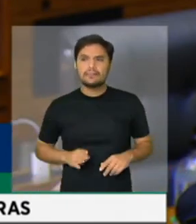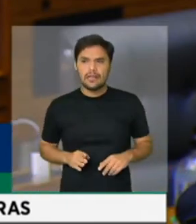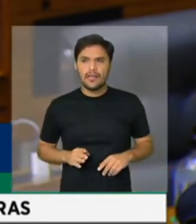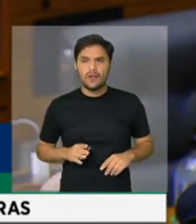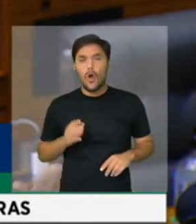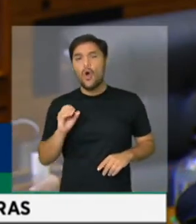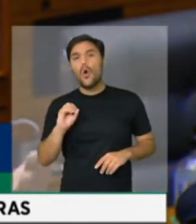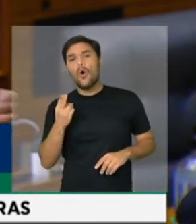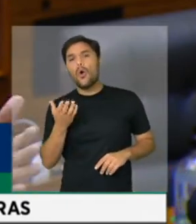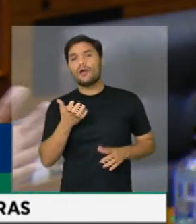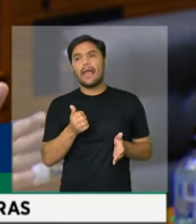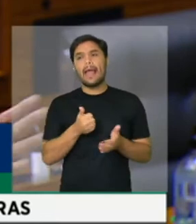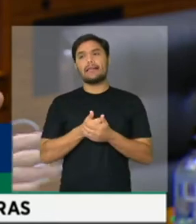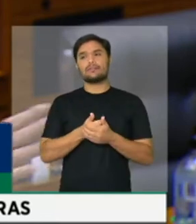DISPONIBILIZADA AO MERCADO